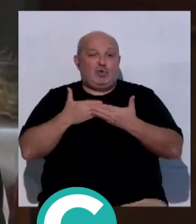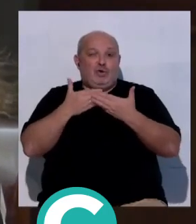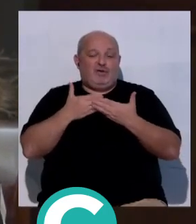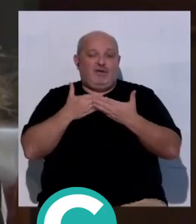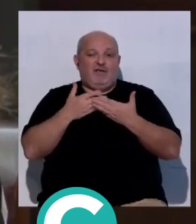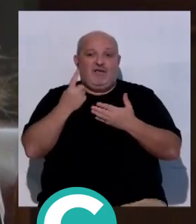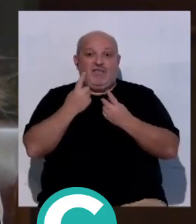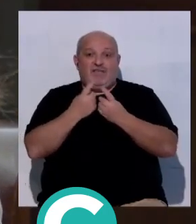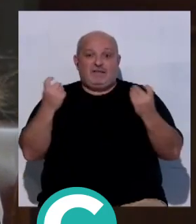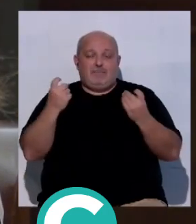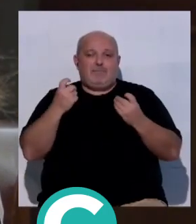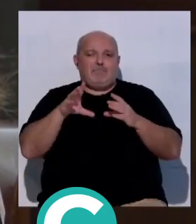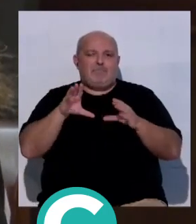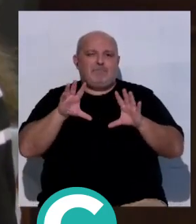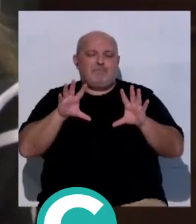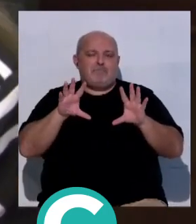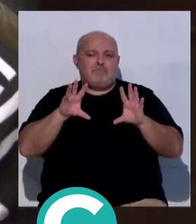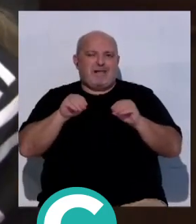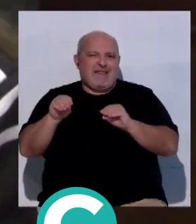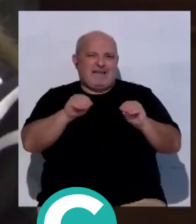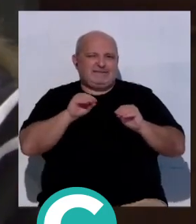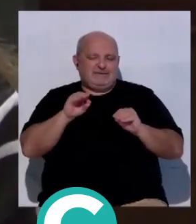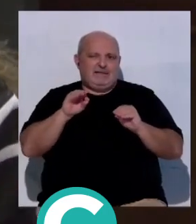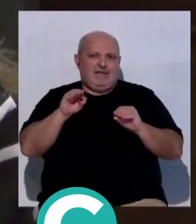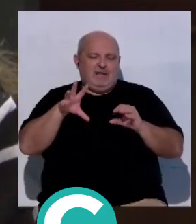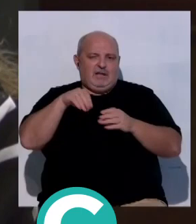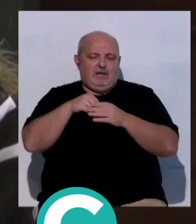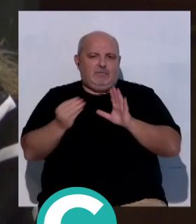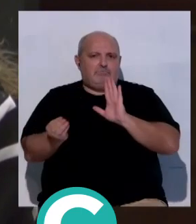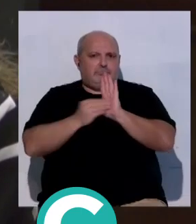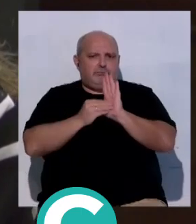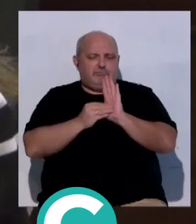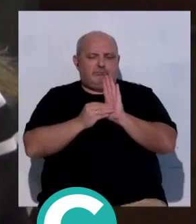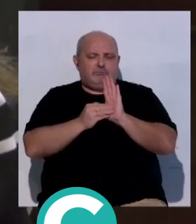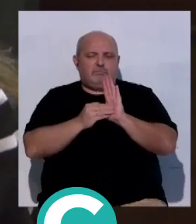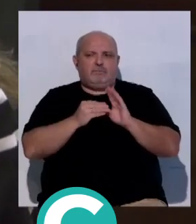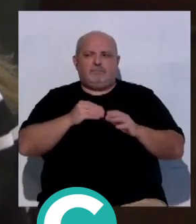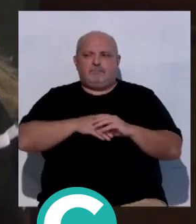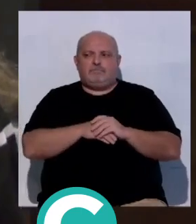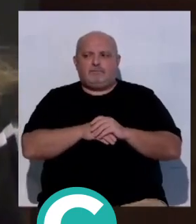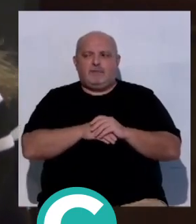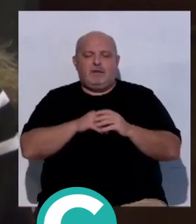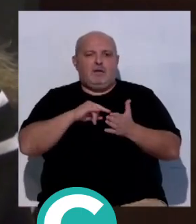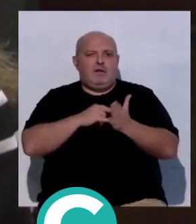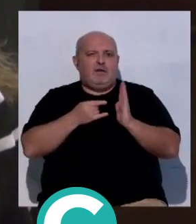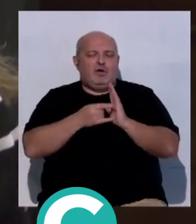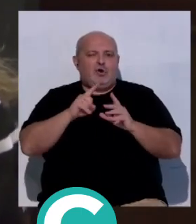se necesita para los materiales escénicos se incluya en el en el en el proyecto completo y